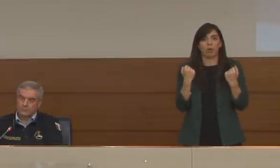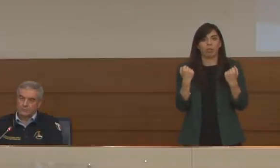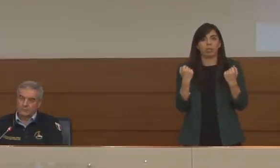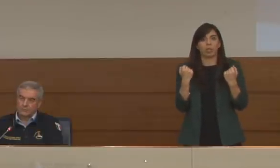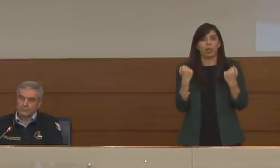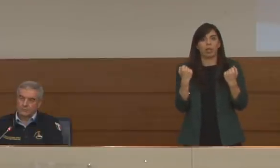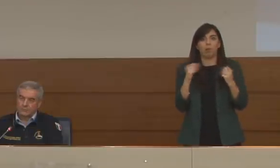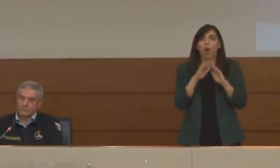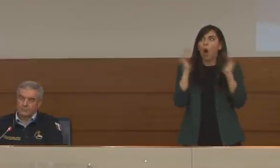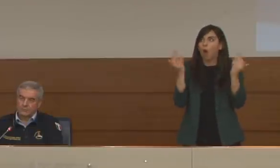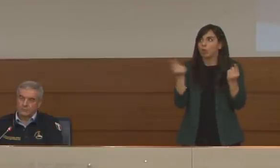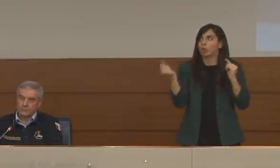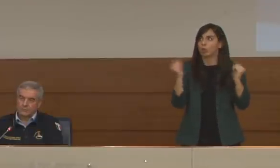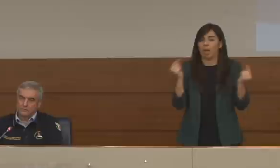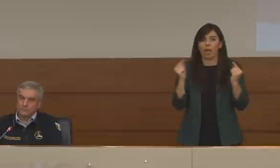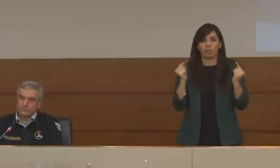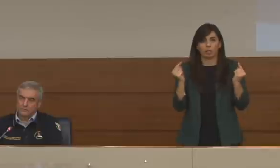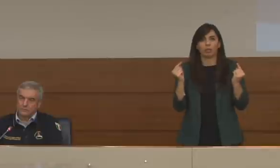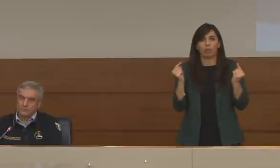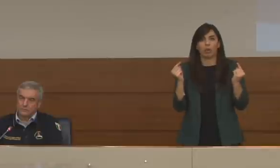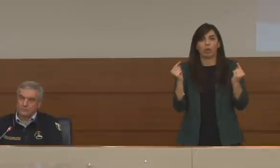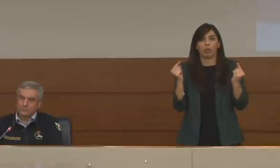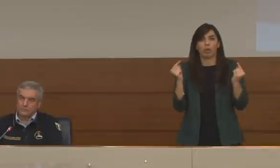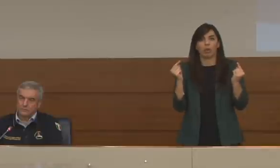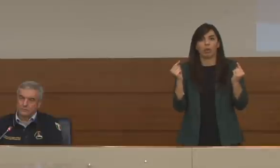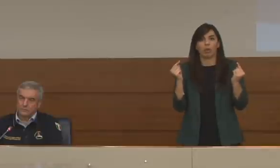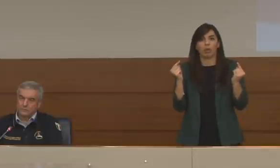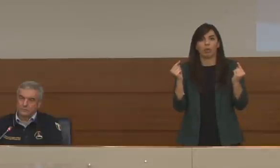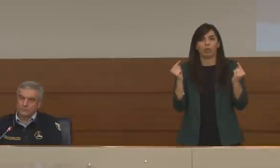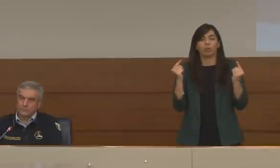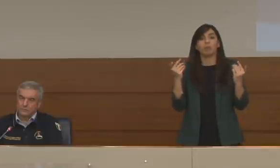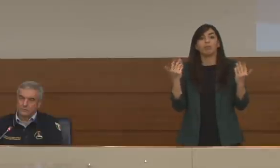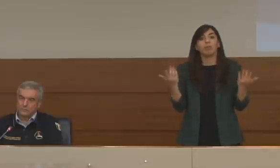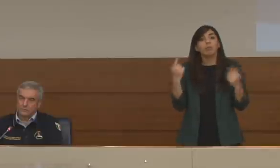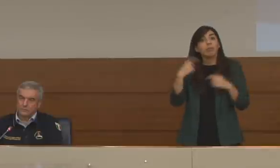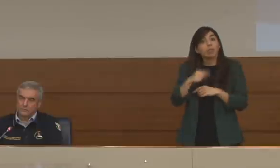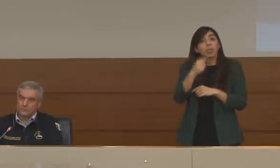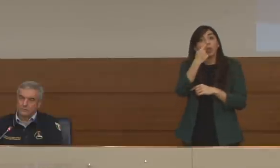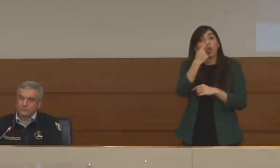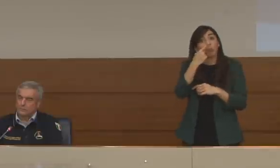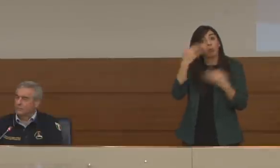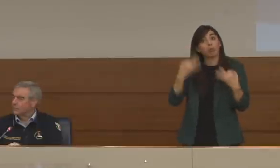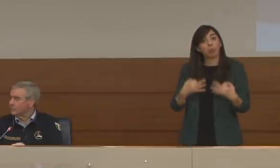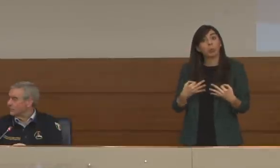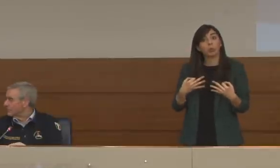tutto il mondo, ma per motivi di realpolitik. E' un sospetto fondato che non ci